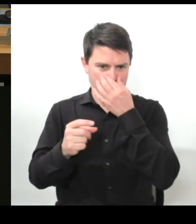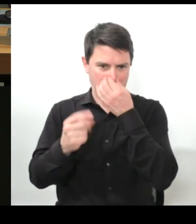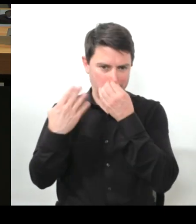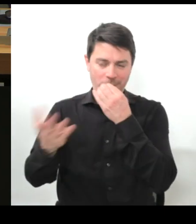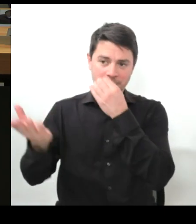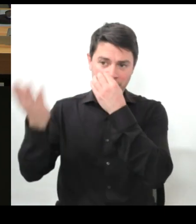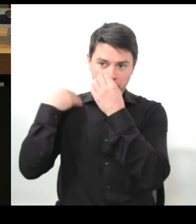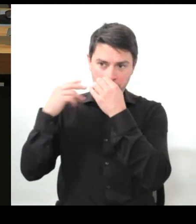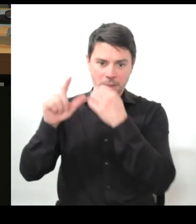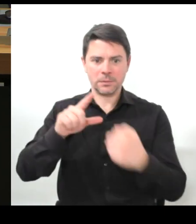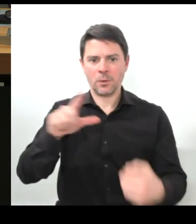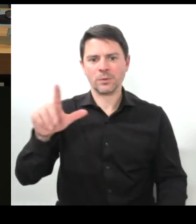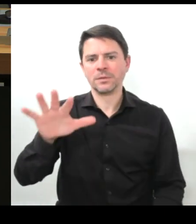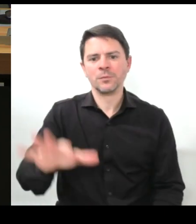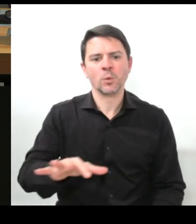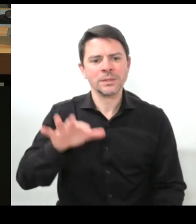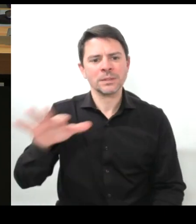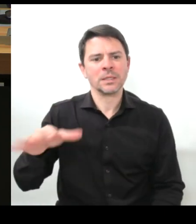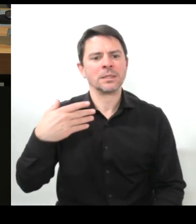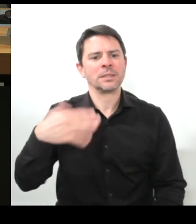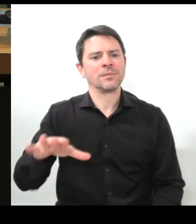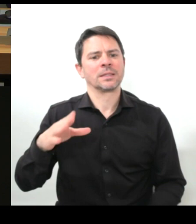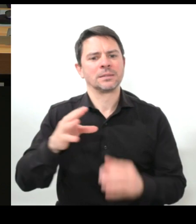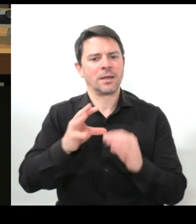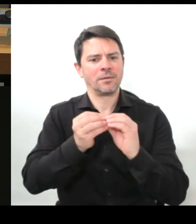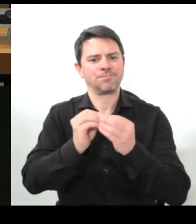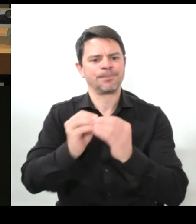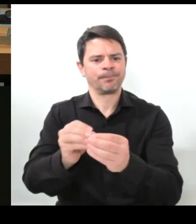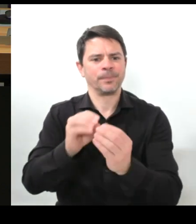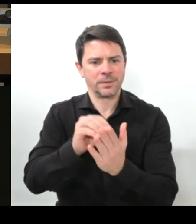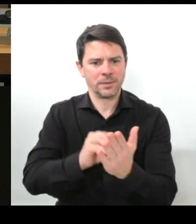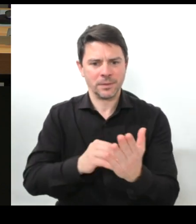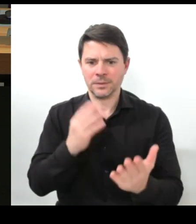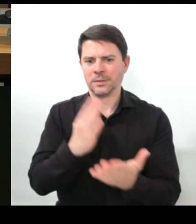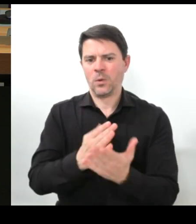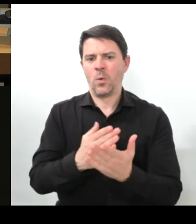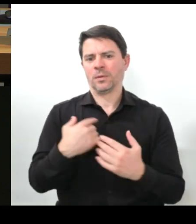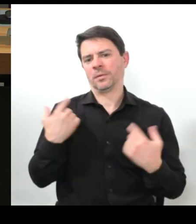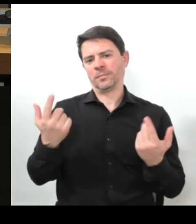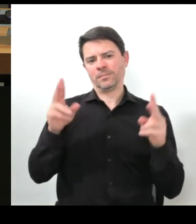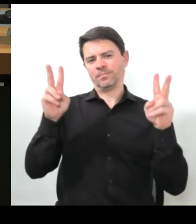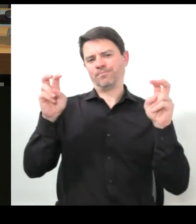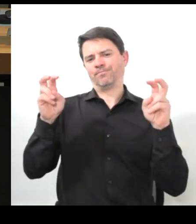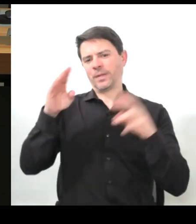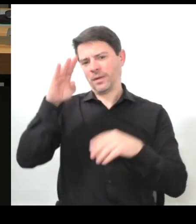gestärkt werden. Ich bin jeden für zwischen Fragen immer vor immer dankbar, Frau Schmidt, wir können sie gerne machen.